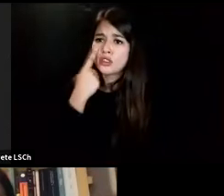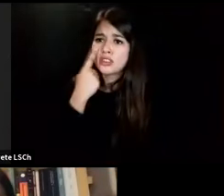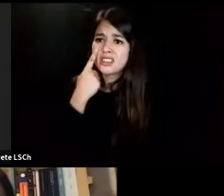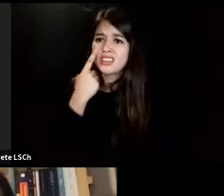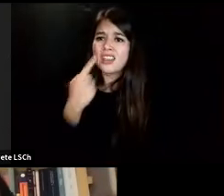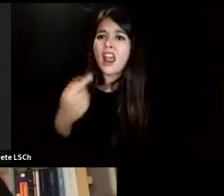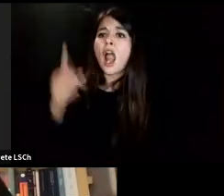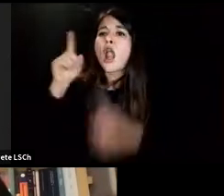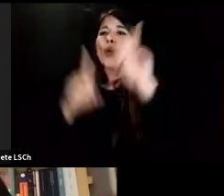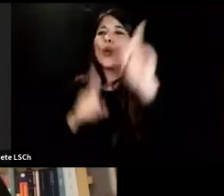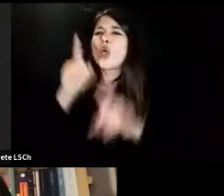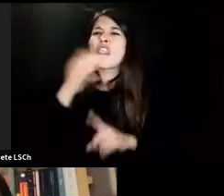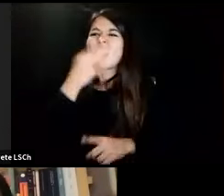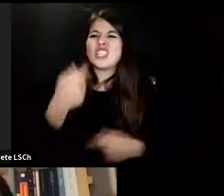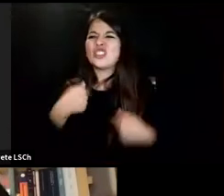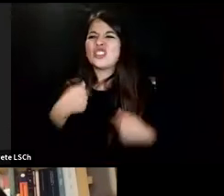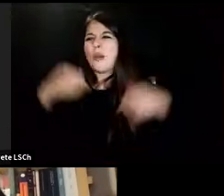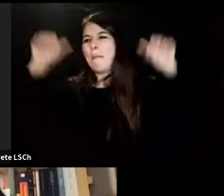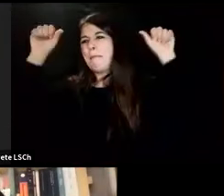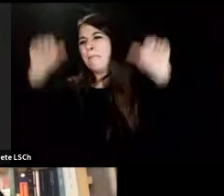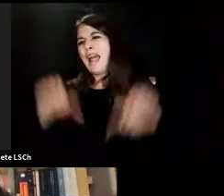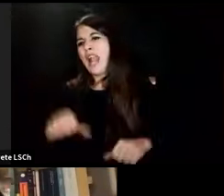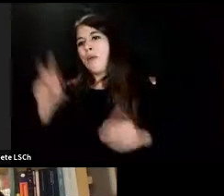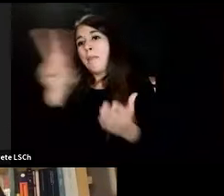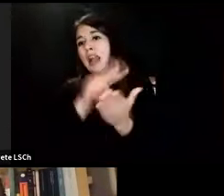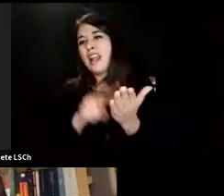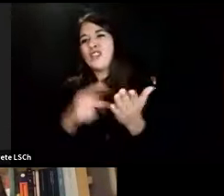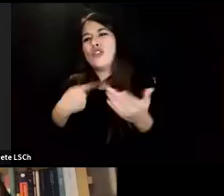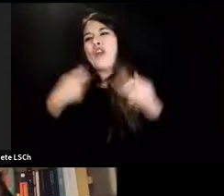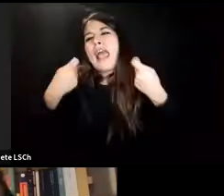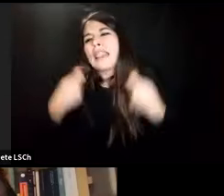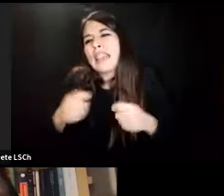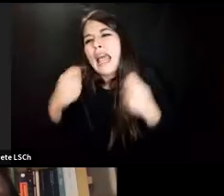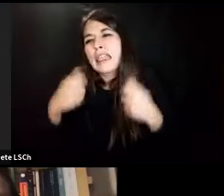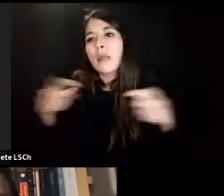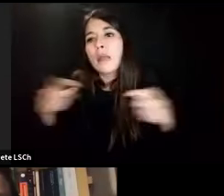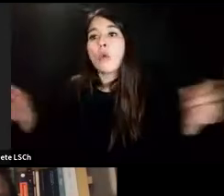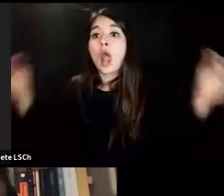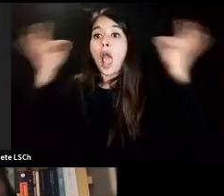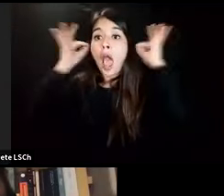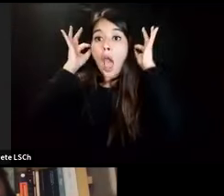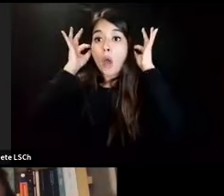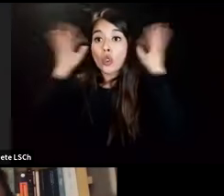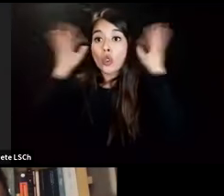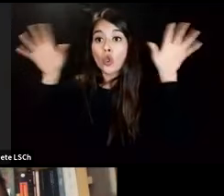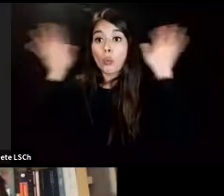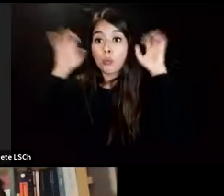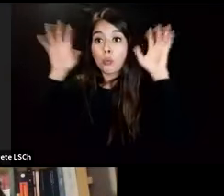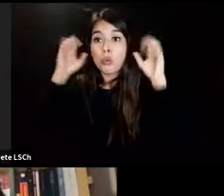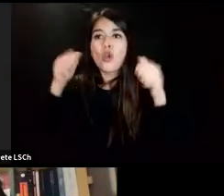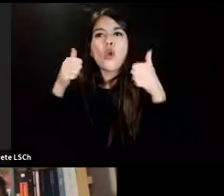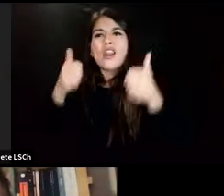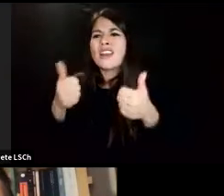libro es de estar por esta vida así que llega con eso hemos cumplido una labor